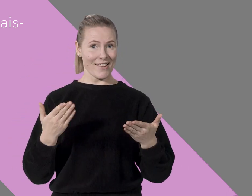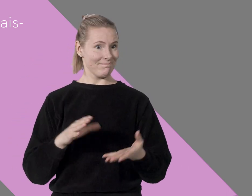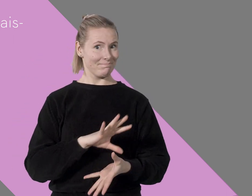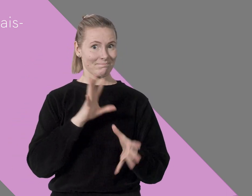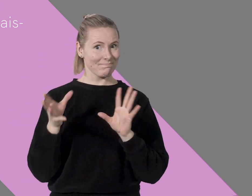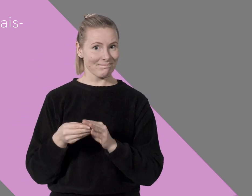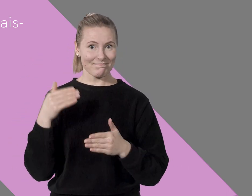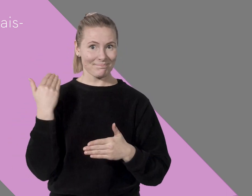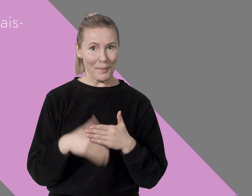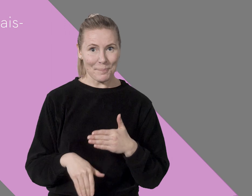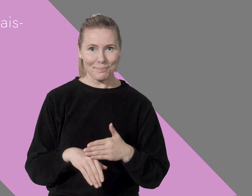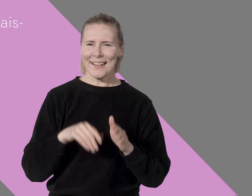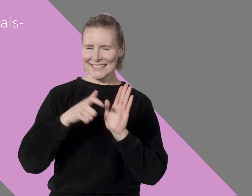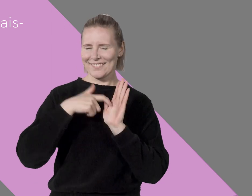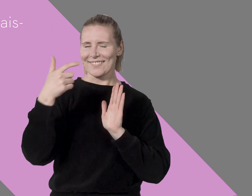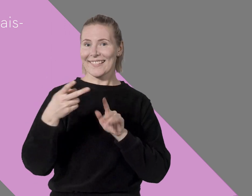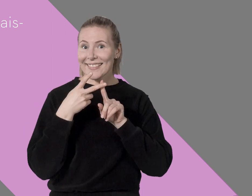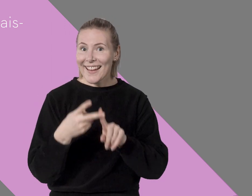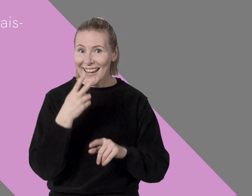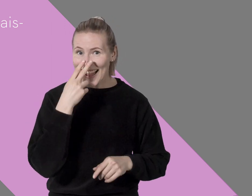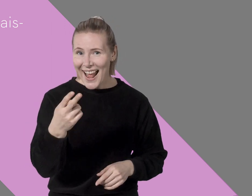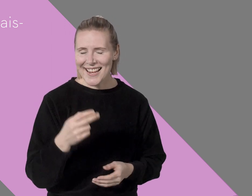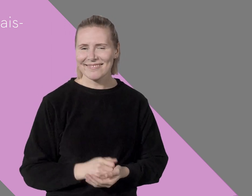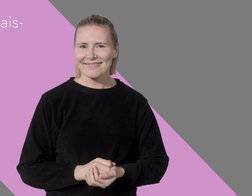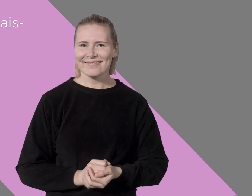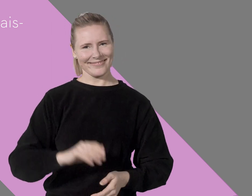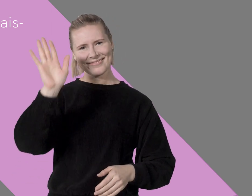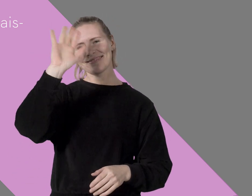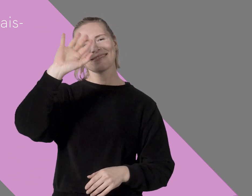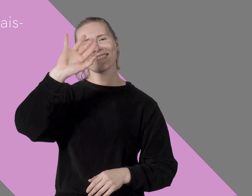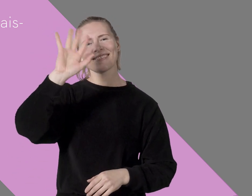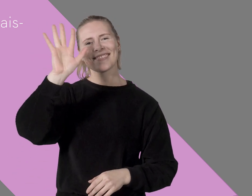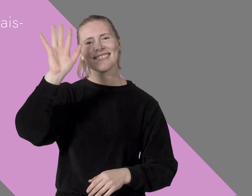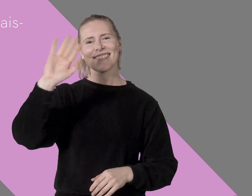Tässä kaikki tältä erää. Ensi viikolla nähdään taas, moi moi!